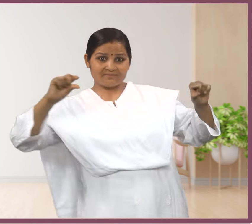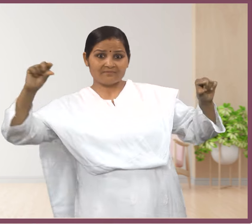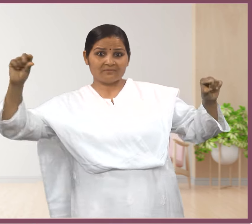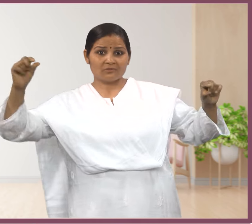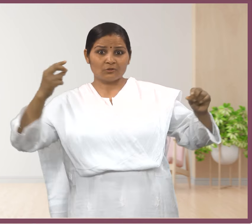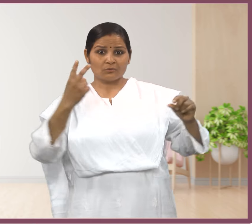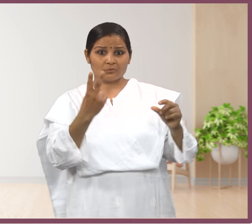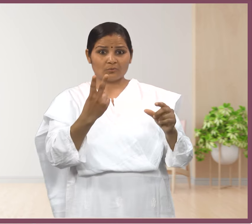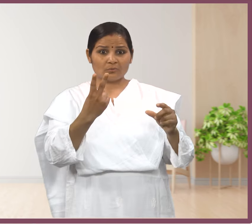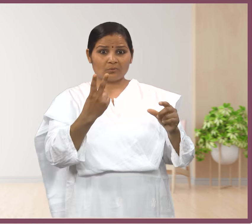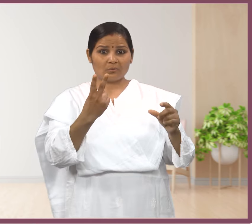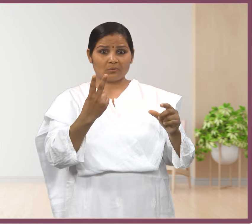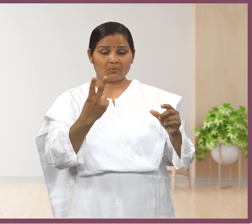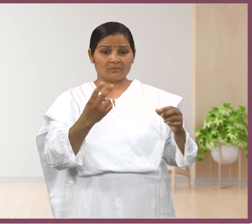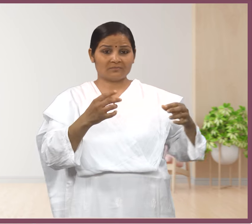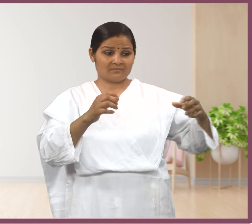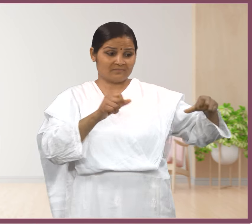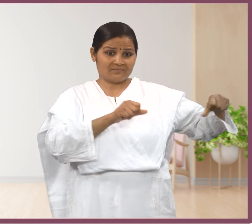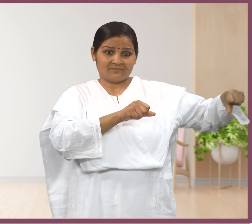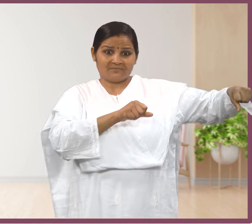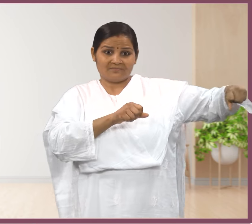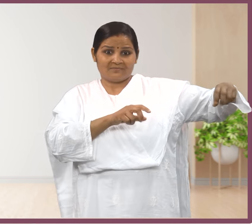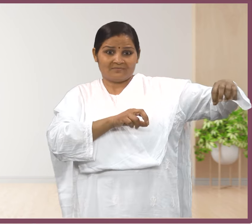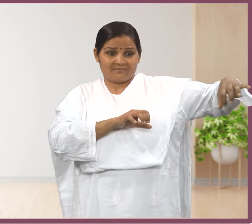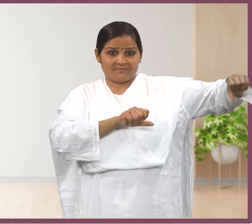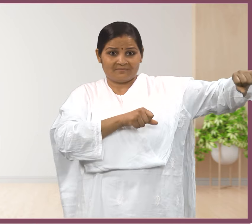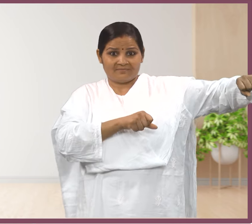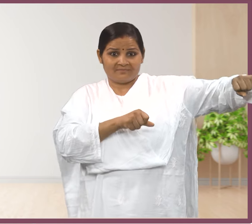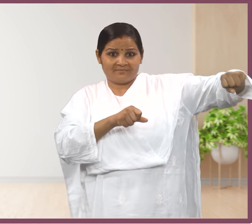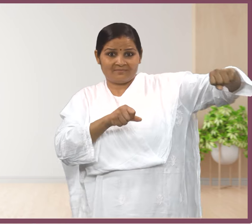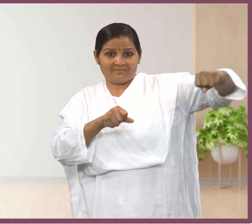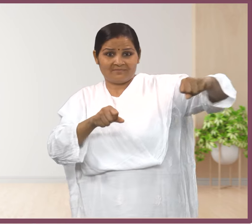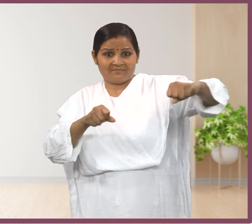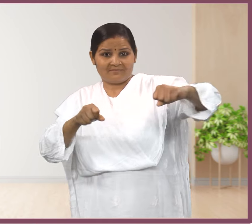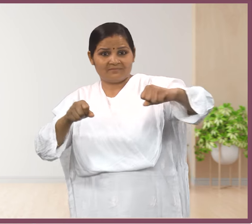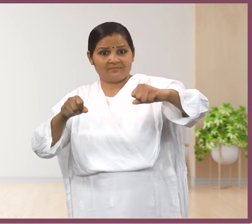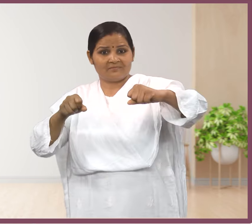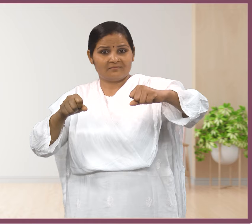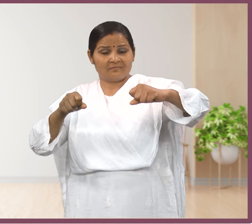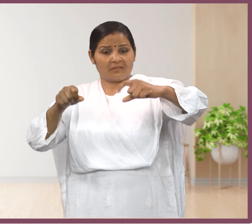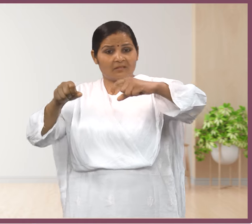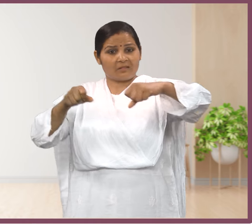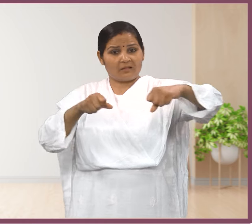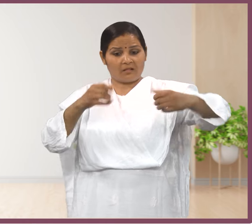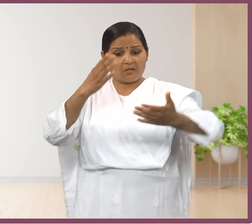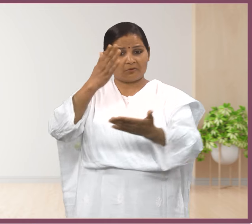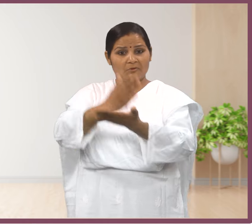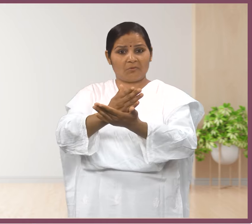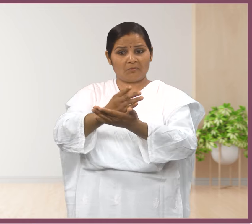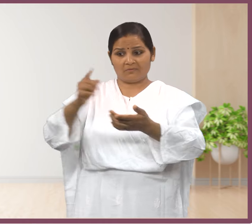తాడు మధ్యలో మల్లి బ్యాలెన్స్తో బైక్ని ఆపి,